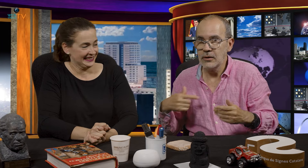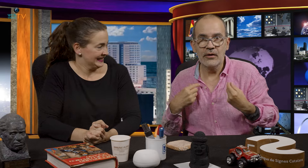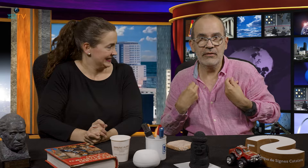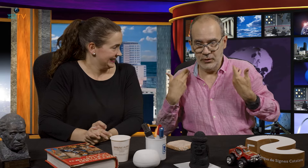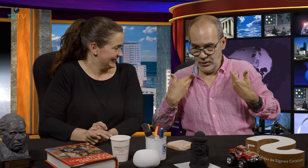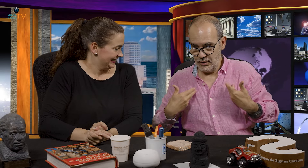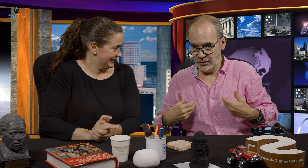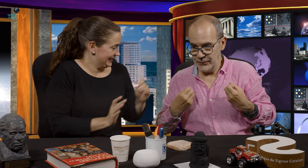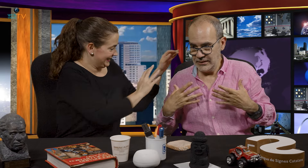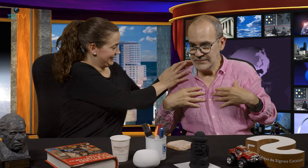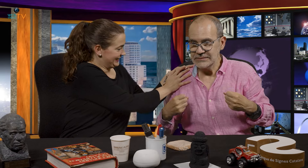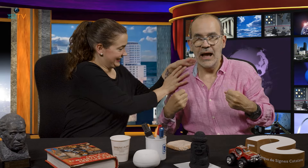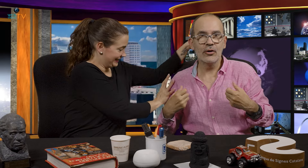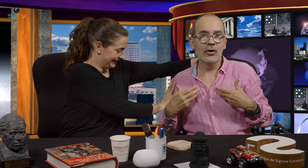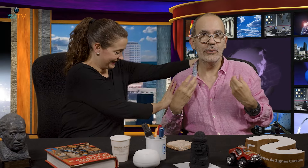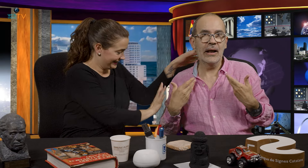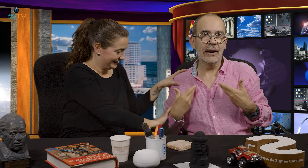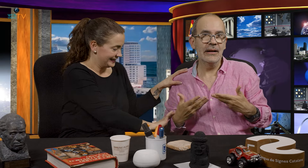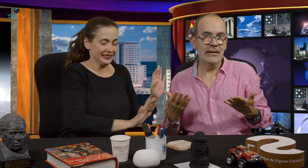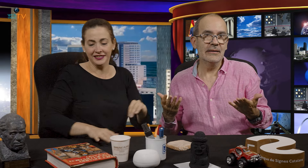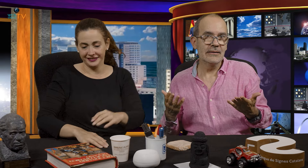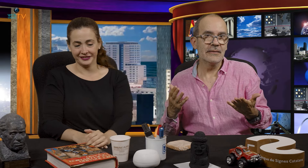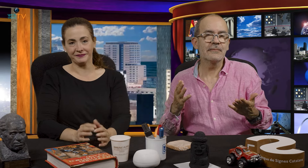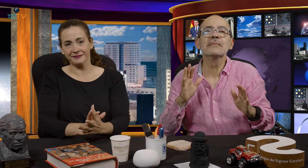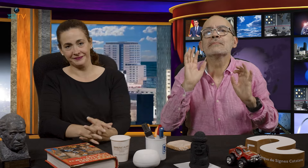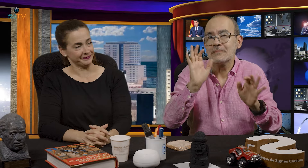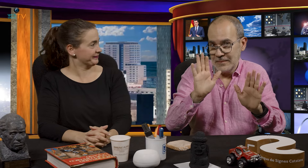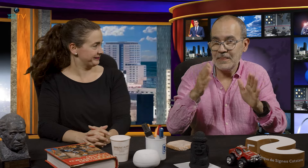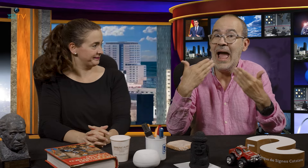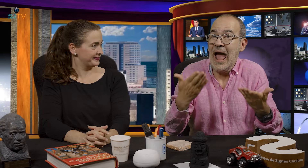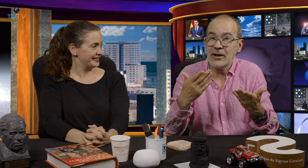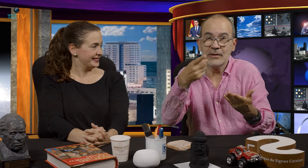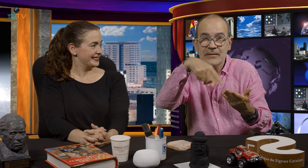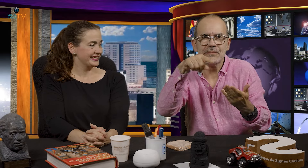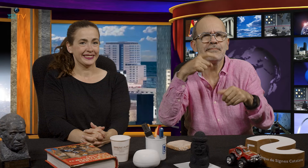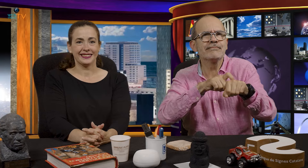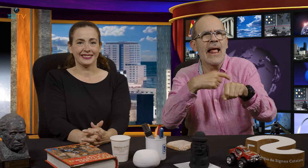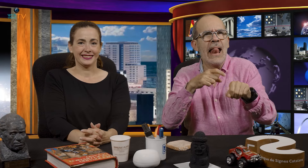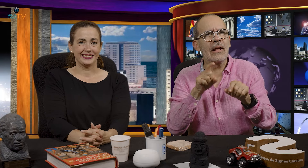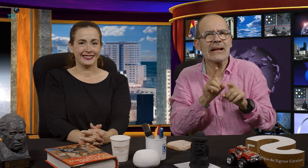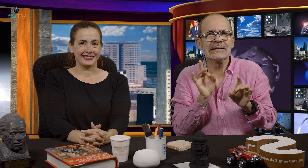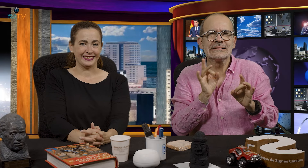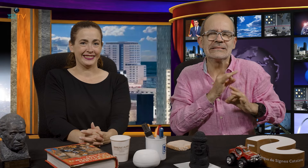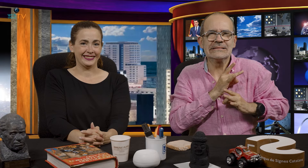¿Estoy vivo y sano no? Si sois un poco sensibles y aprensivos